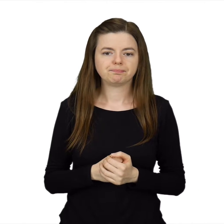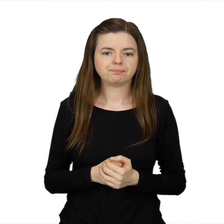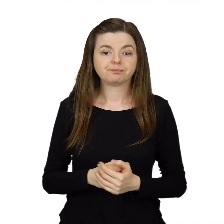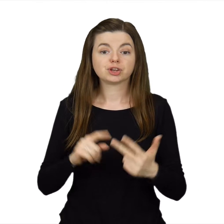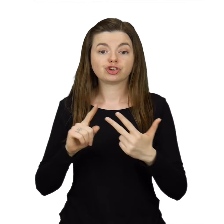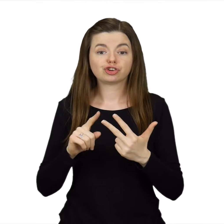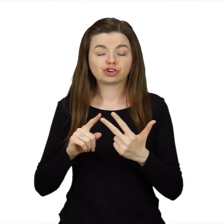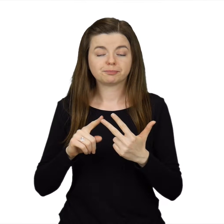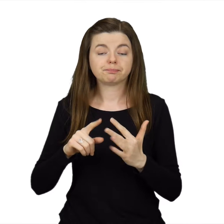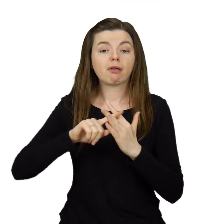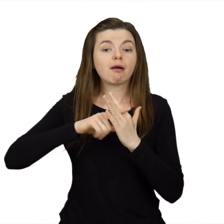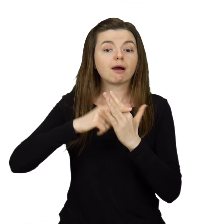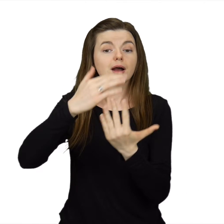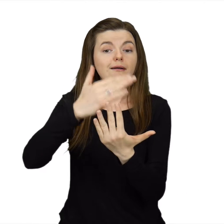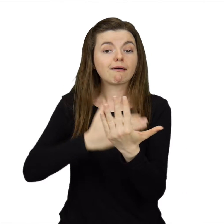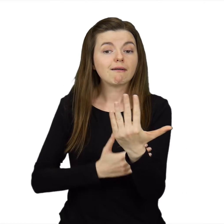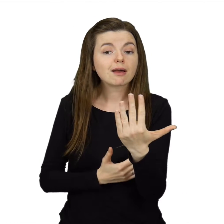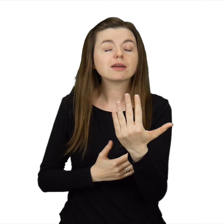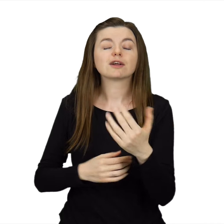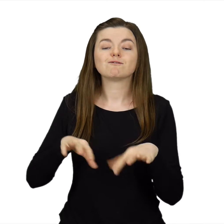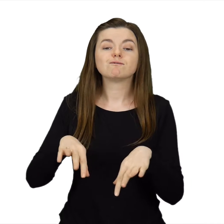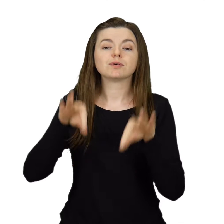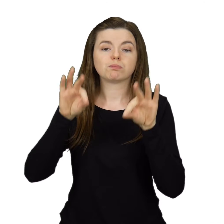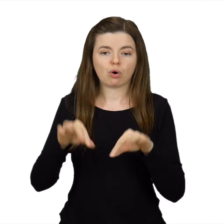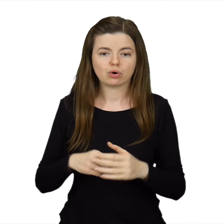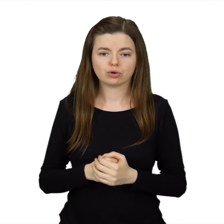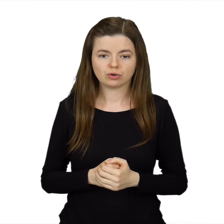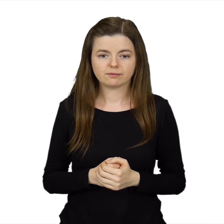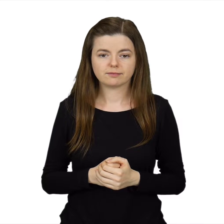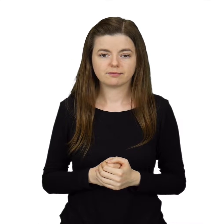rejestr wyborców,